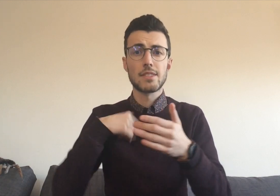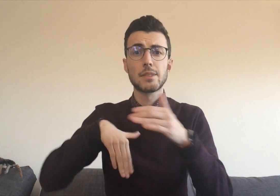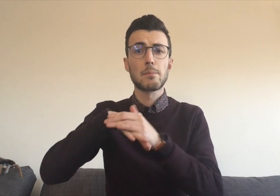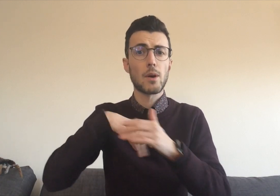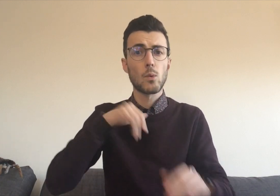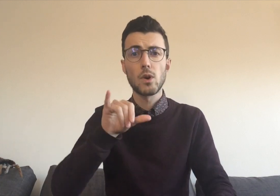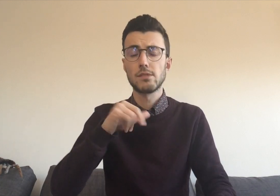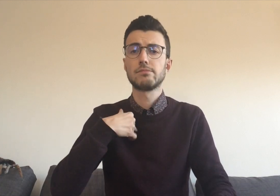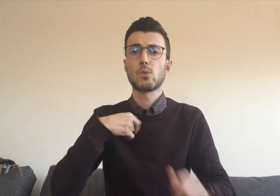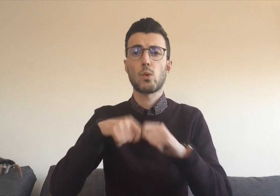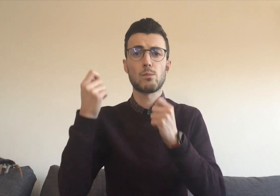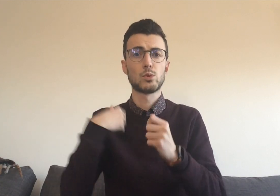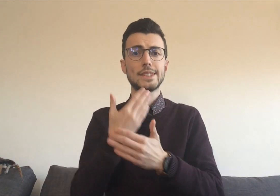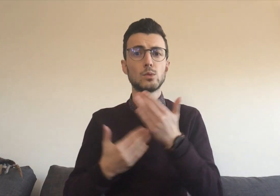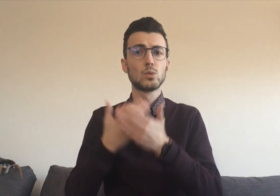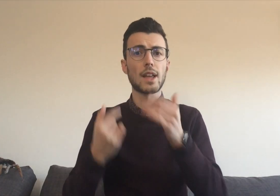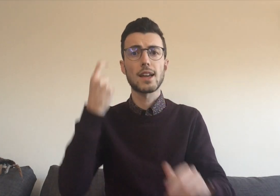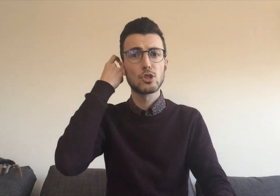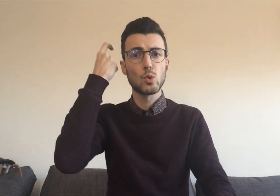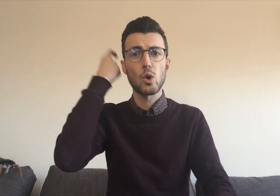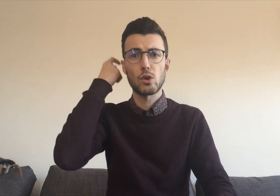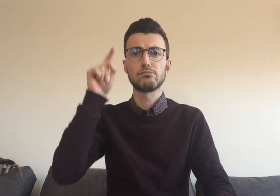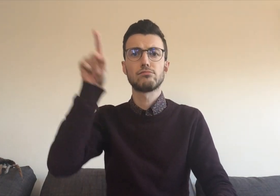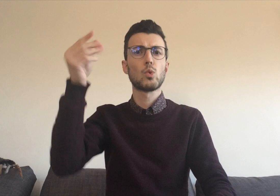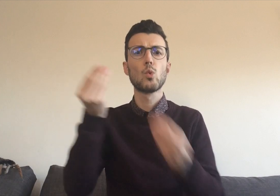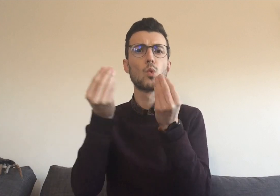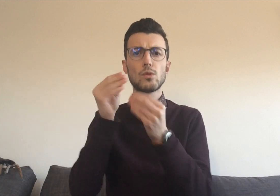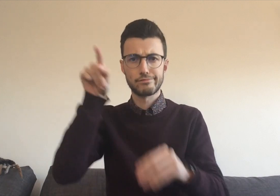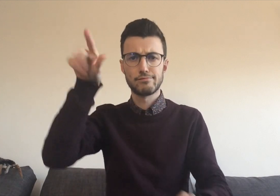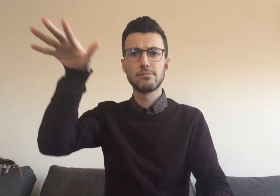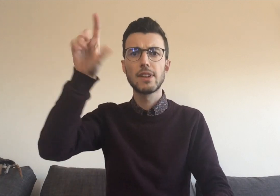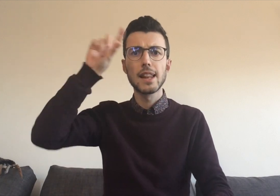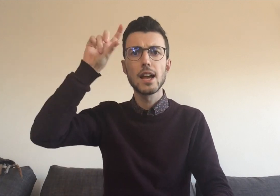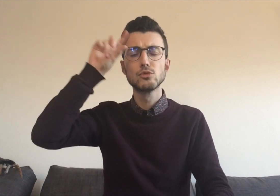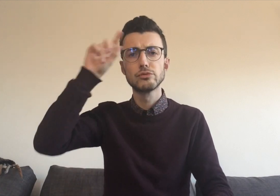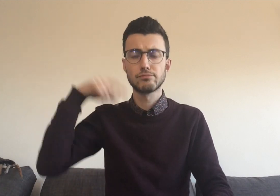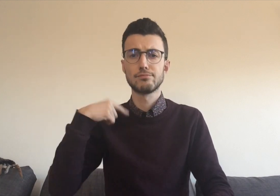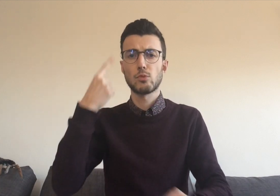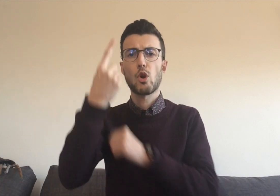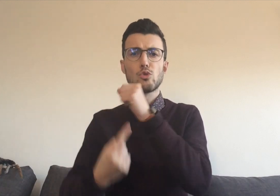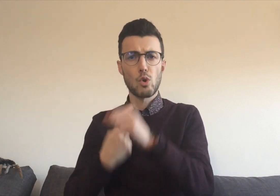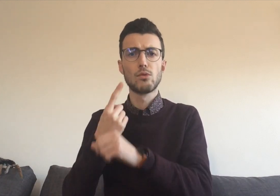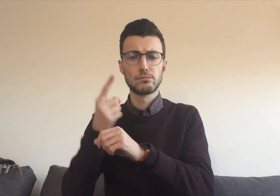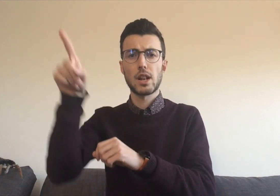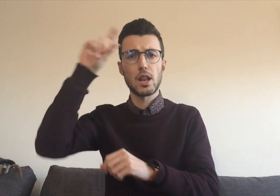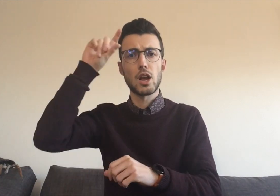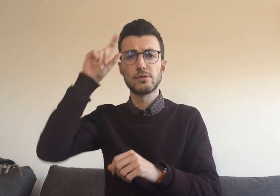Au départ j’avais commencé des études d’ingénieur à Liège pendant un an